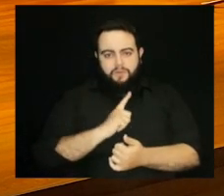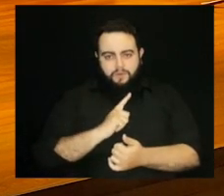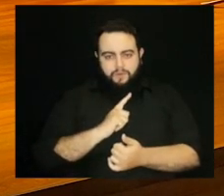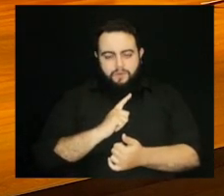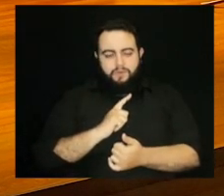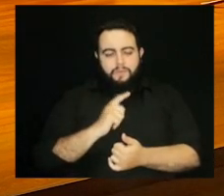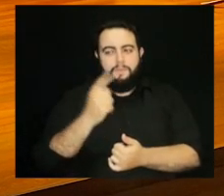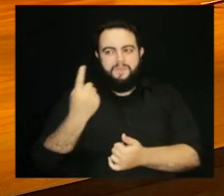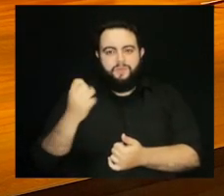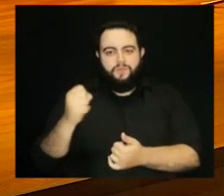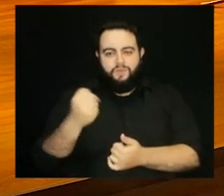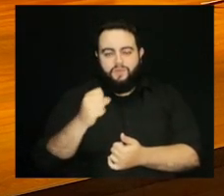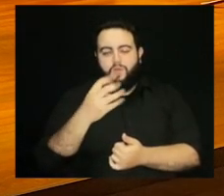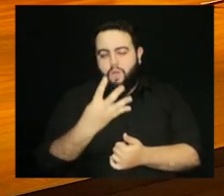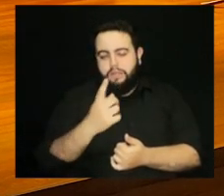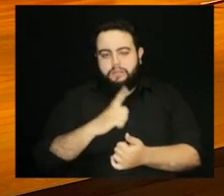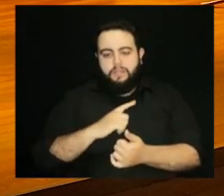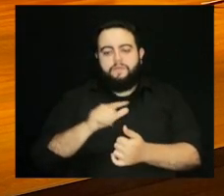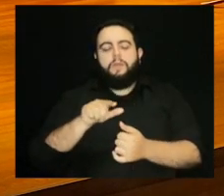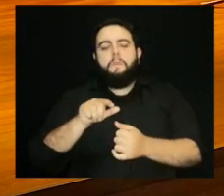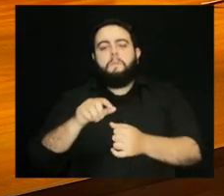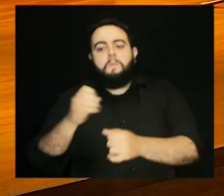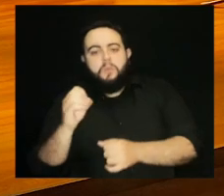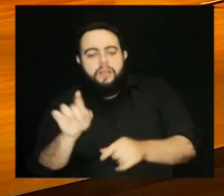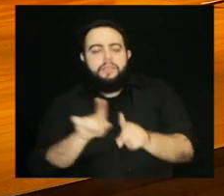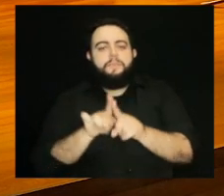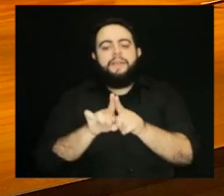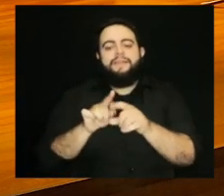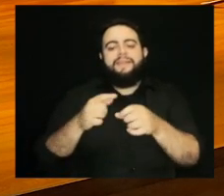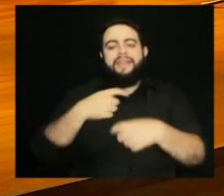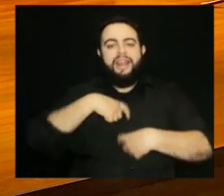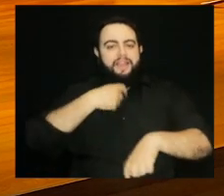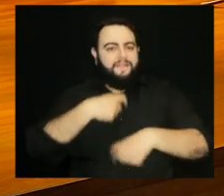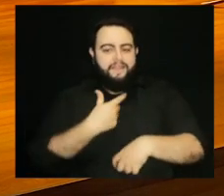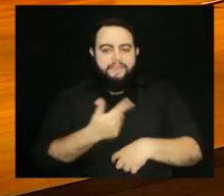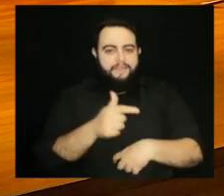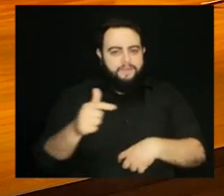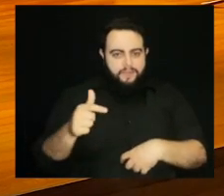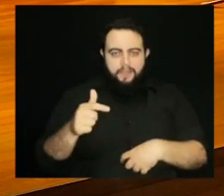em Porto Alegre nem em Gravataí, que era grande Porto Alegre, ou nos arredores do que